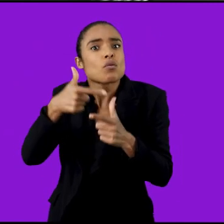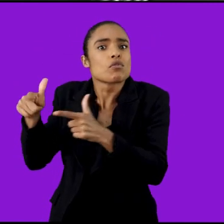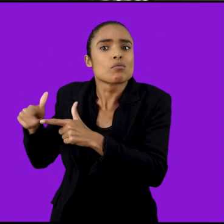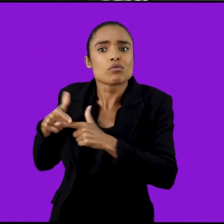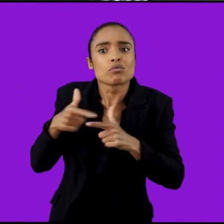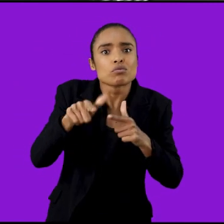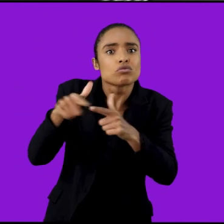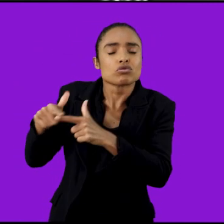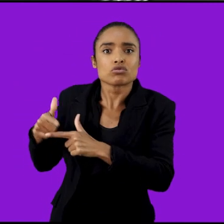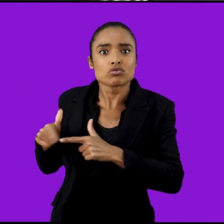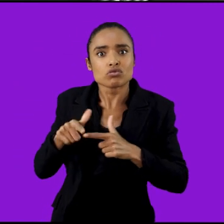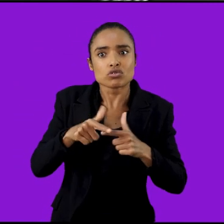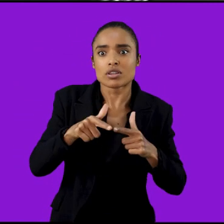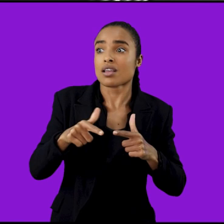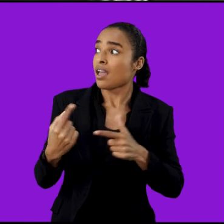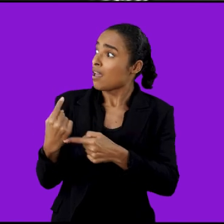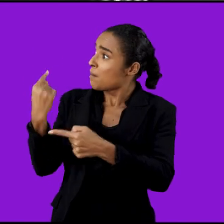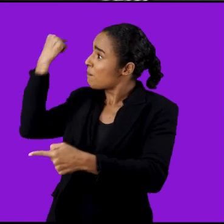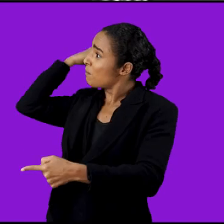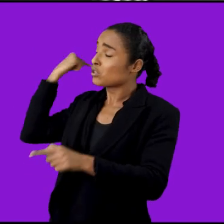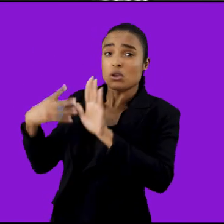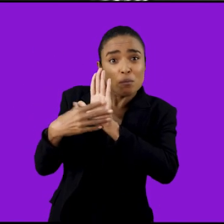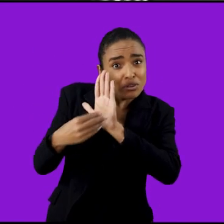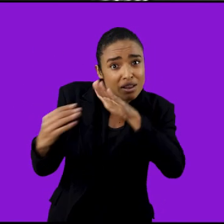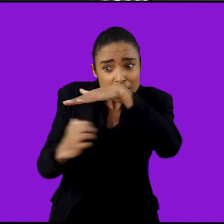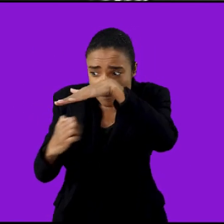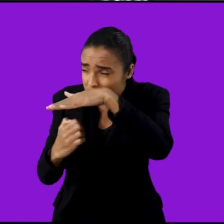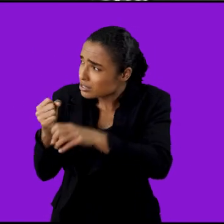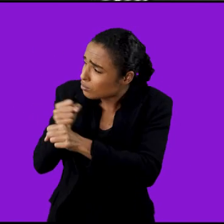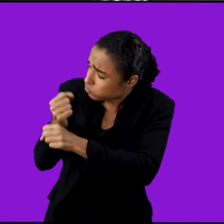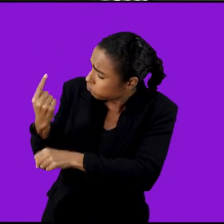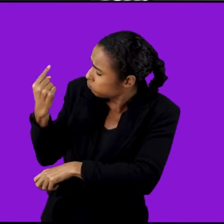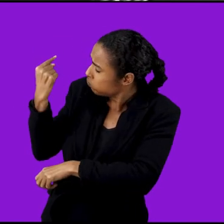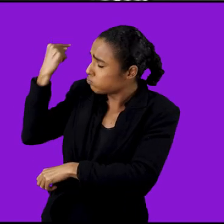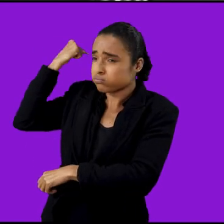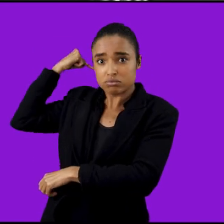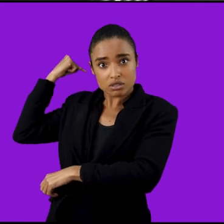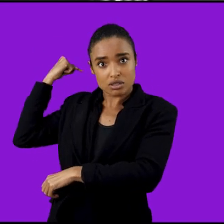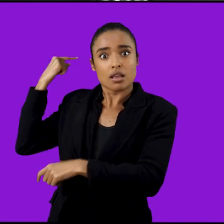anos. Então tem um tem uma parada muito, muito louca que tá acontecendo… acho bom